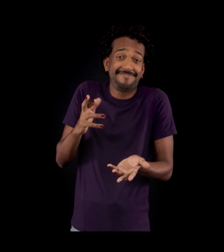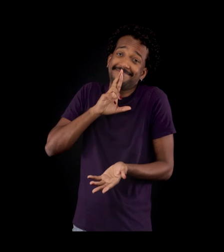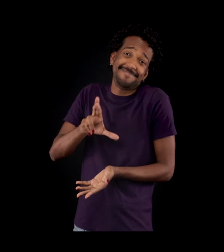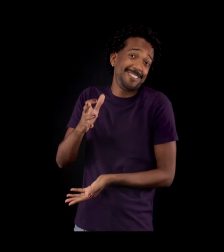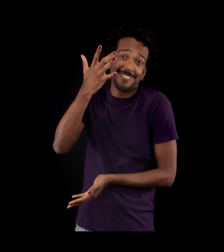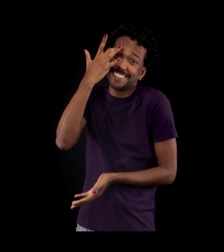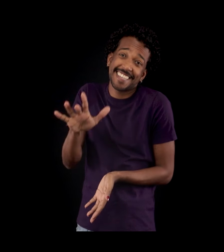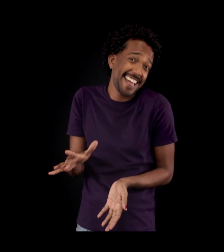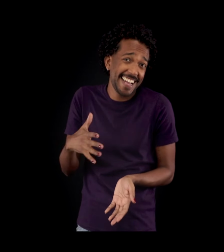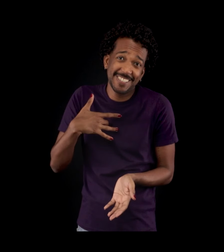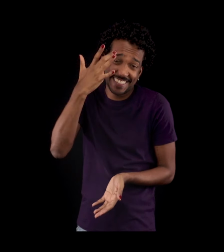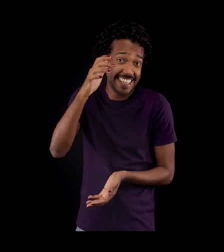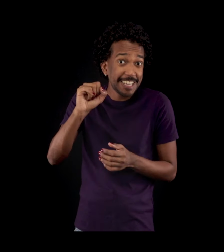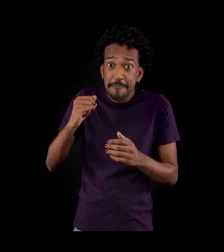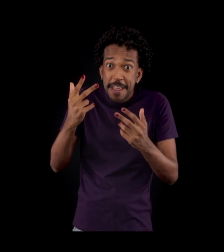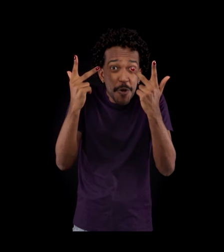Não sei se terá como daquele nível.